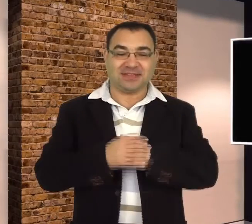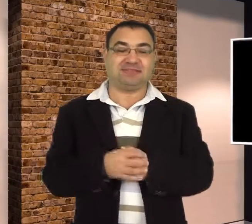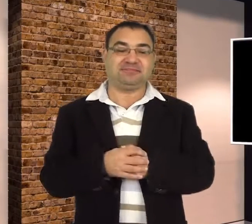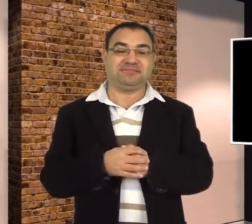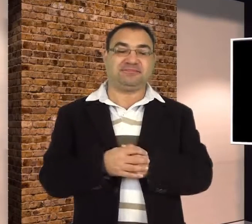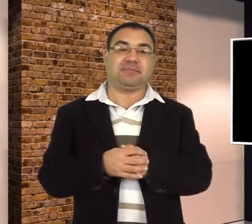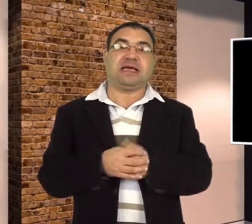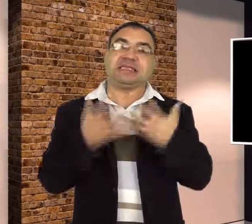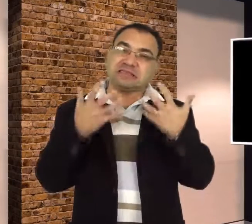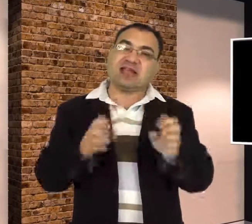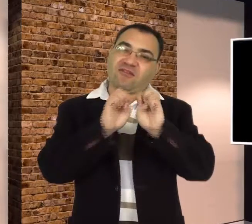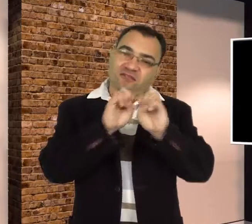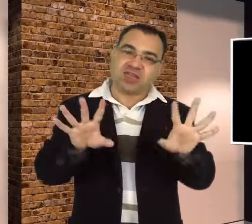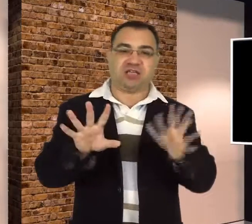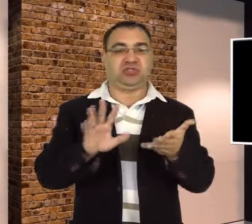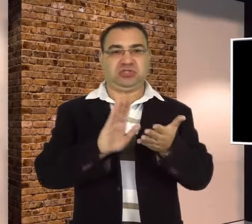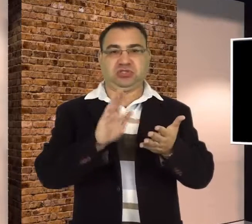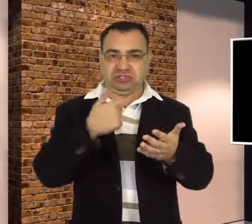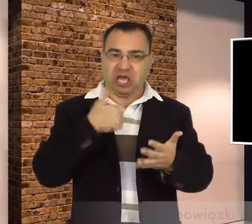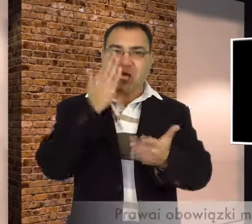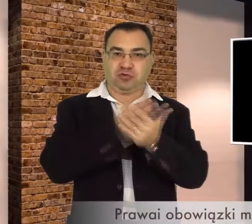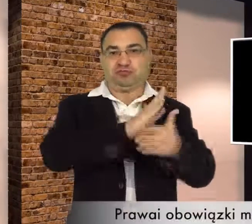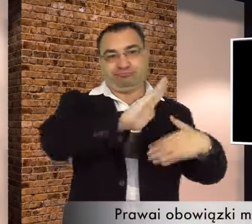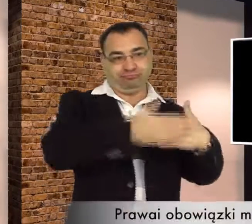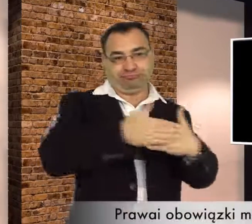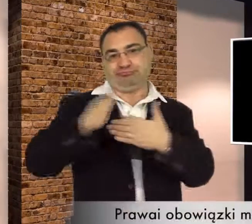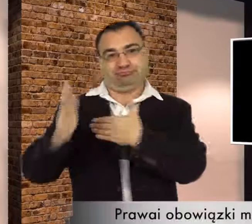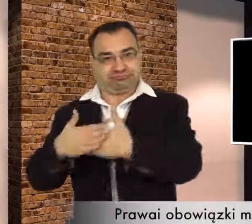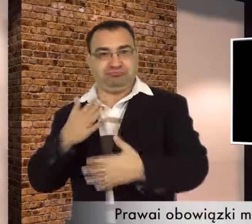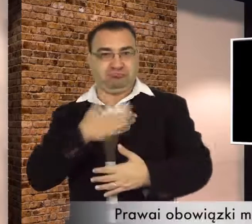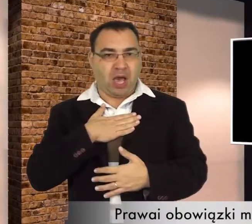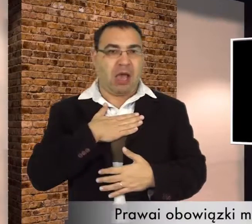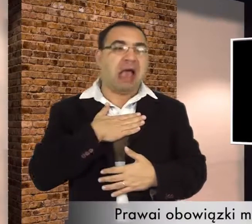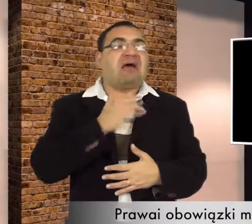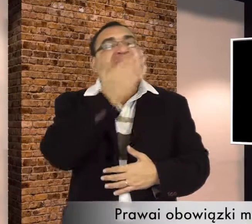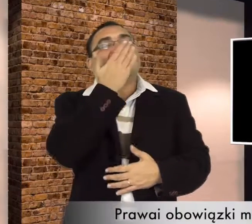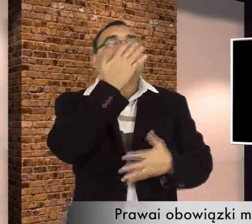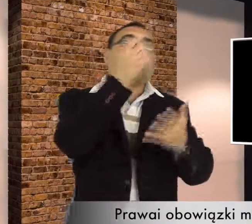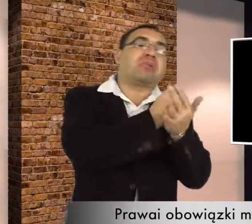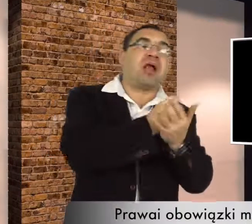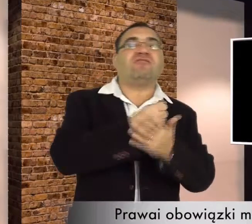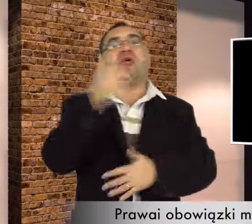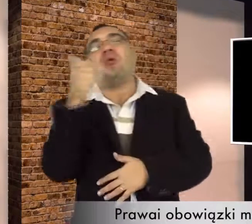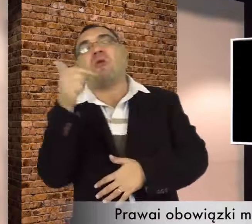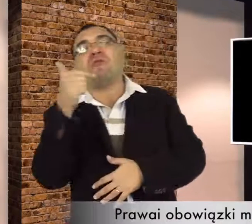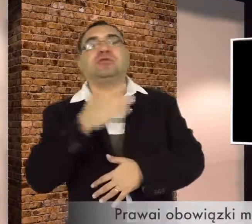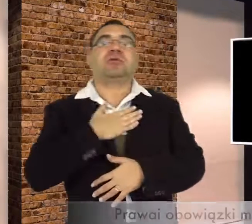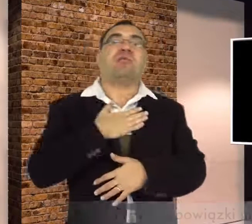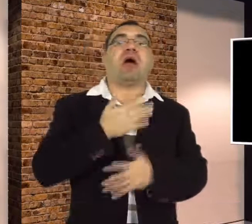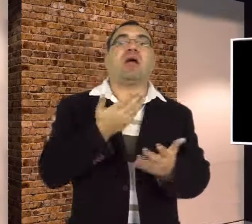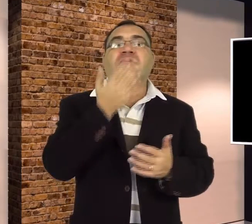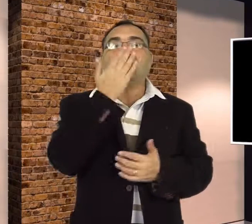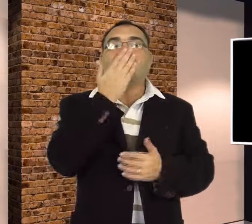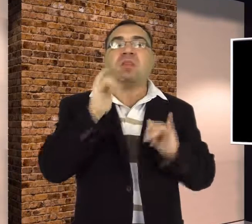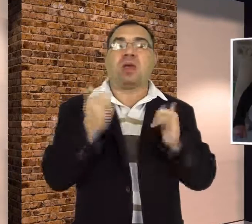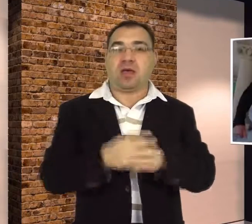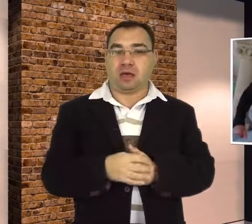Dzień dobry dzisiaj chciałbym wyjaśnić sprawę związaną z prawami i obowiązkami małżonków.